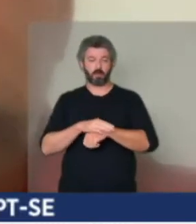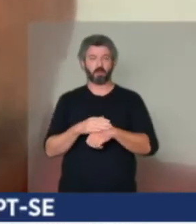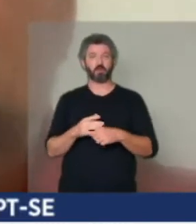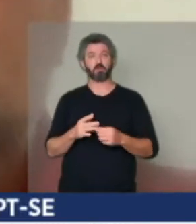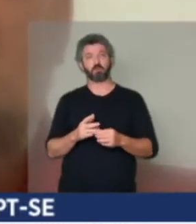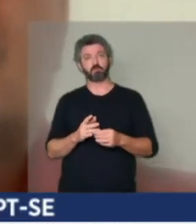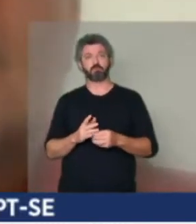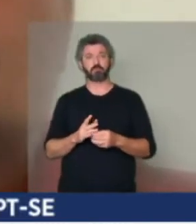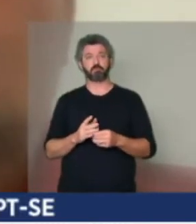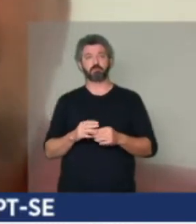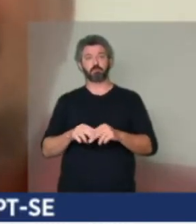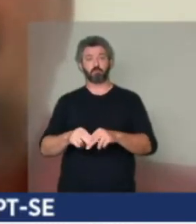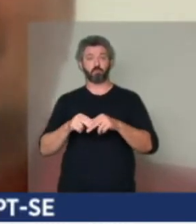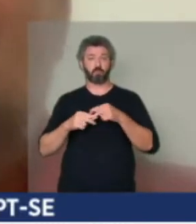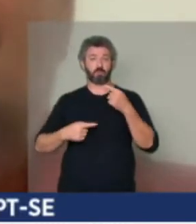UMA POLÍTICA ECONÔMICA PERVERSA, MONTADA POR PAULO